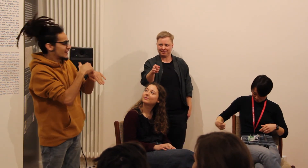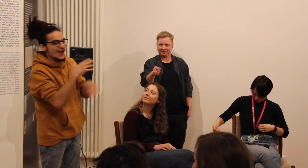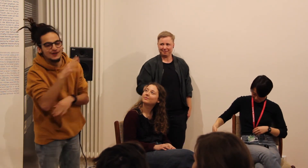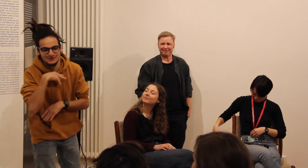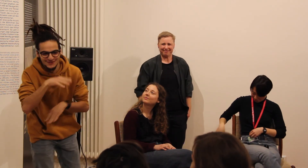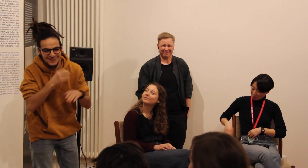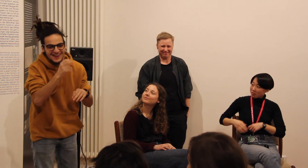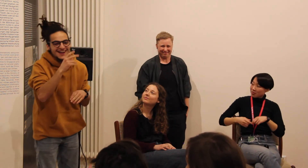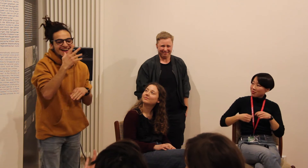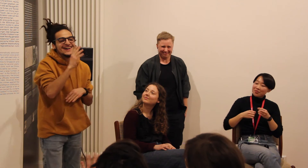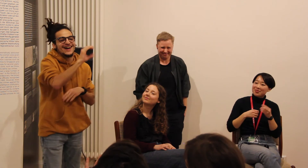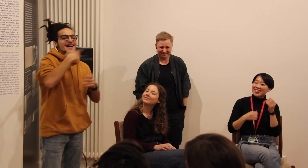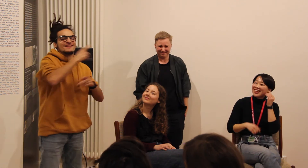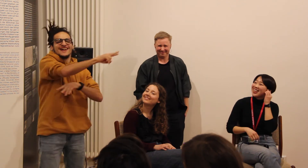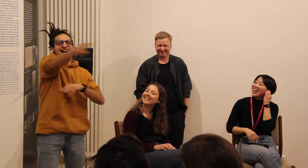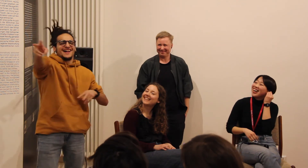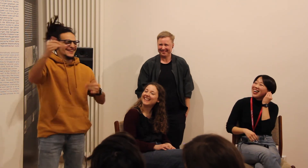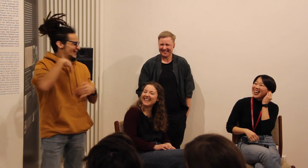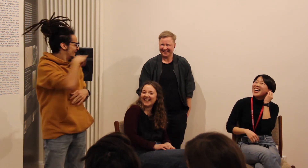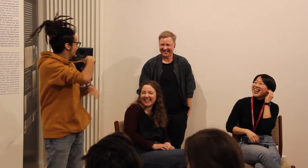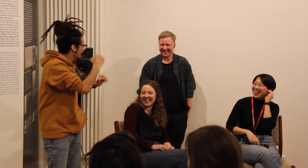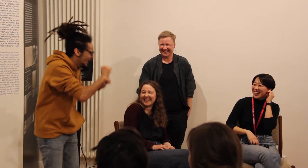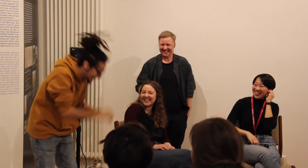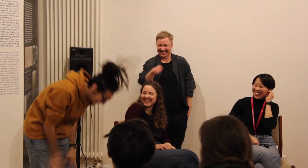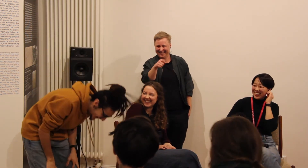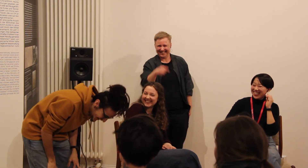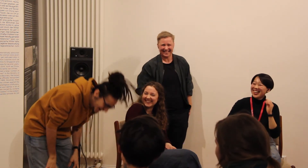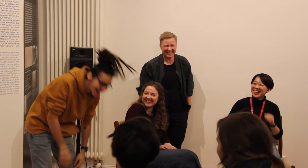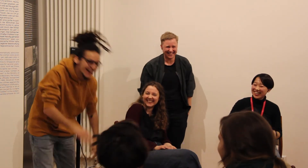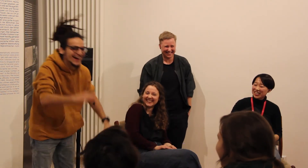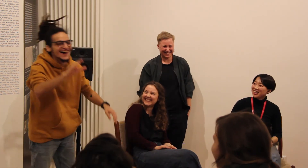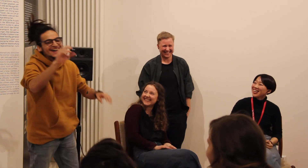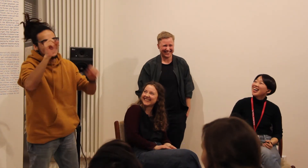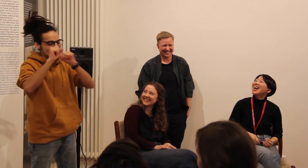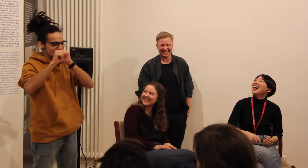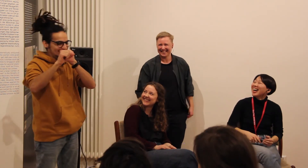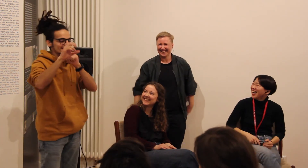Ach ja ich muss ja ganz woanders hin gebärden.